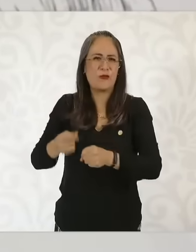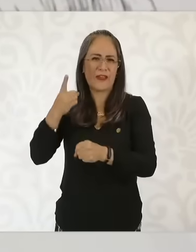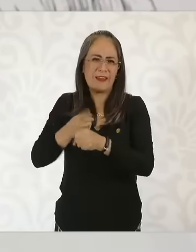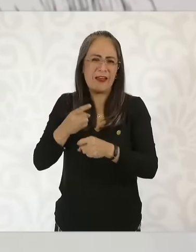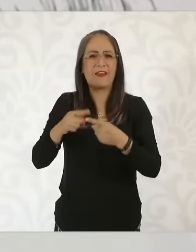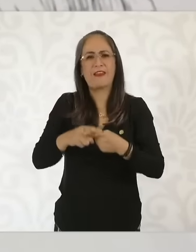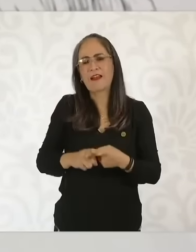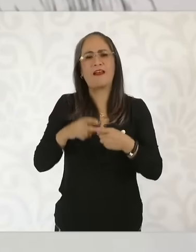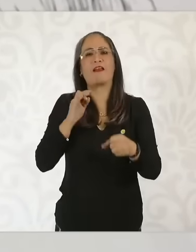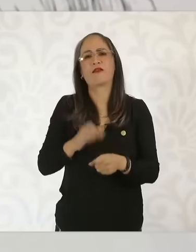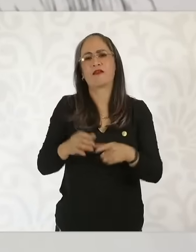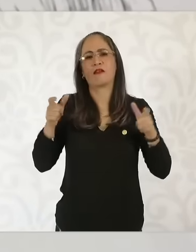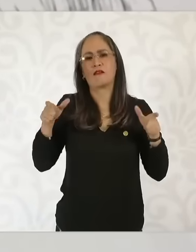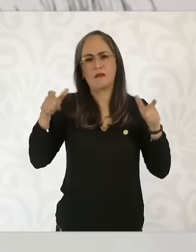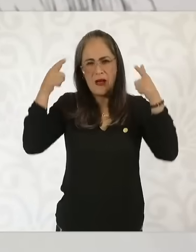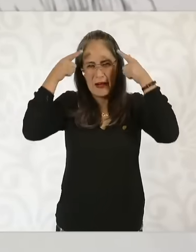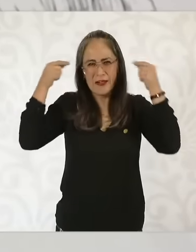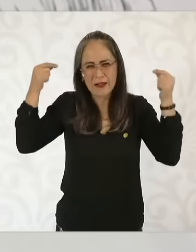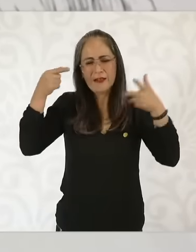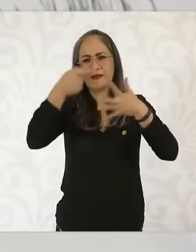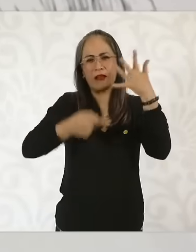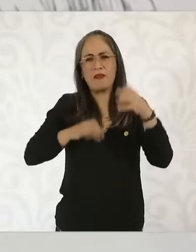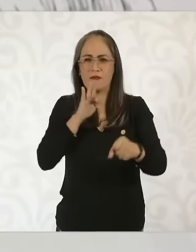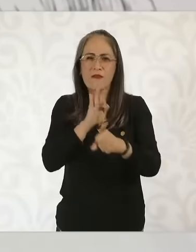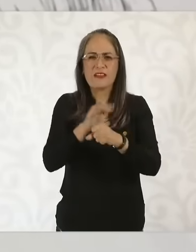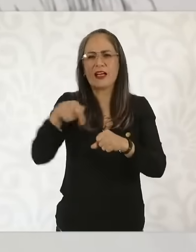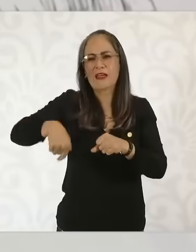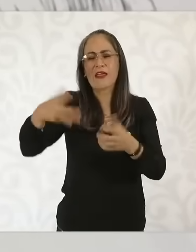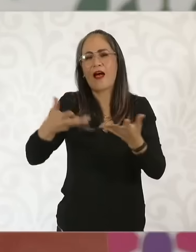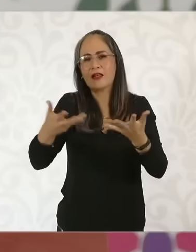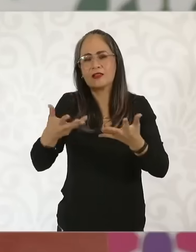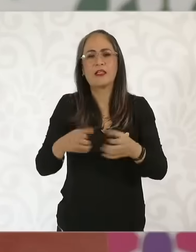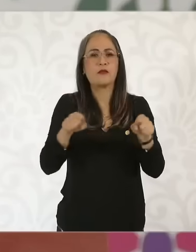platico lo que estamos haciendo y también se van a reunir con la Agencia de Transformación Digital